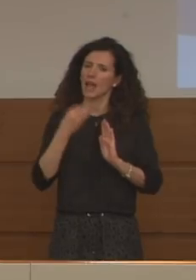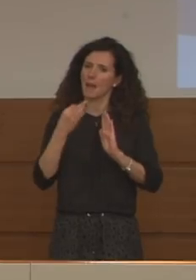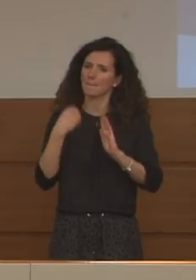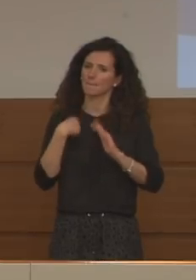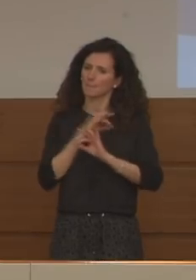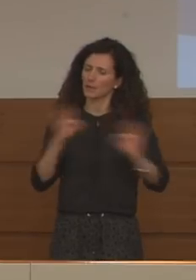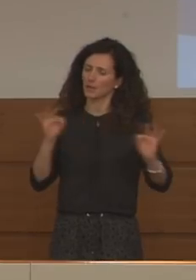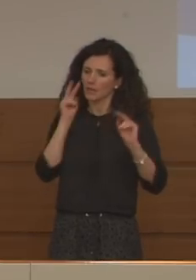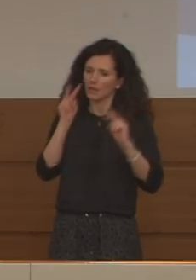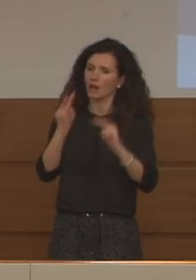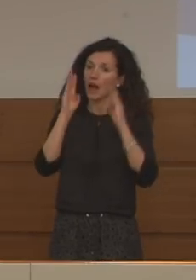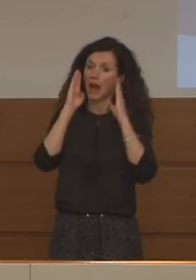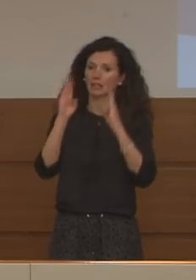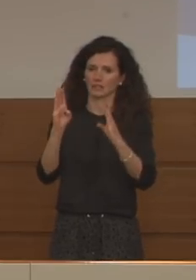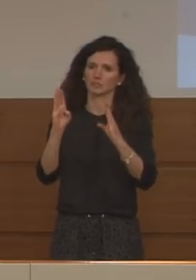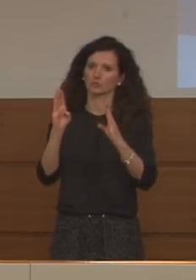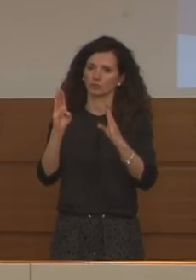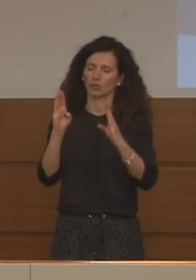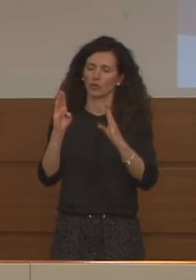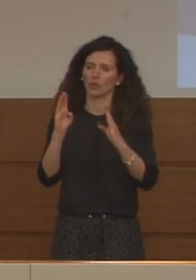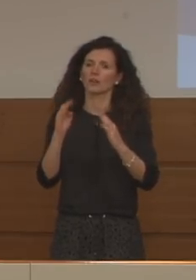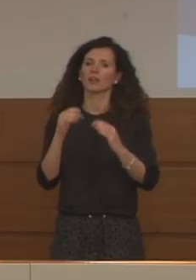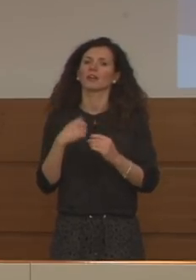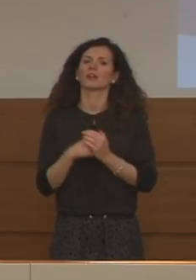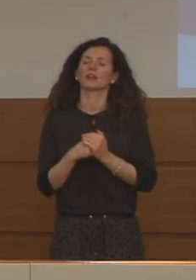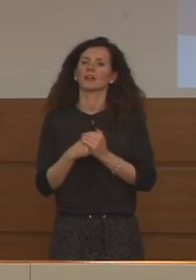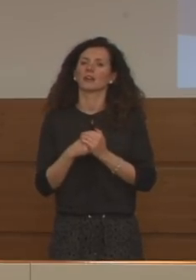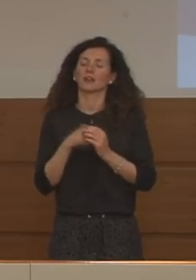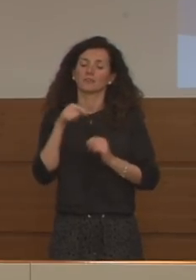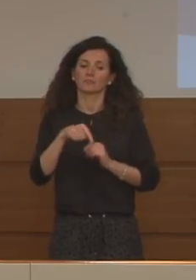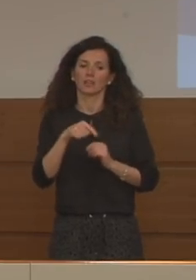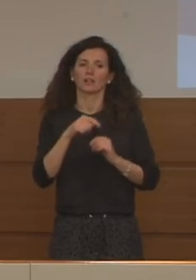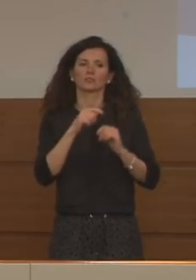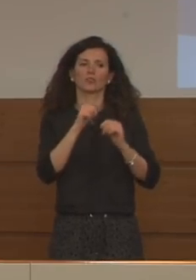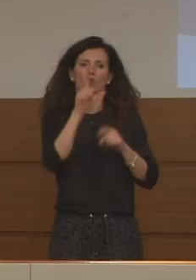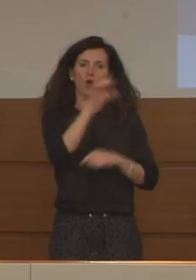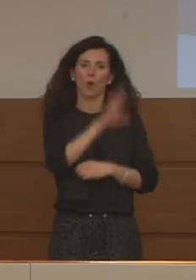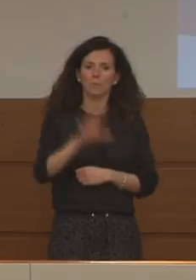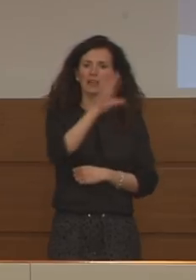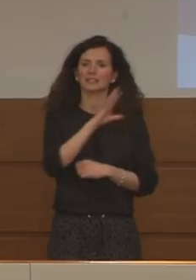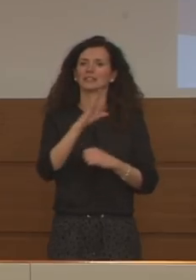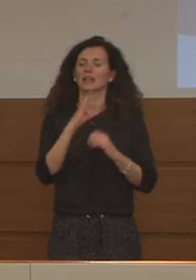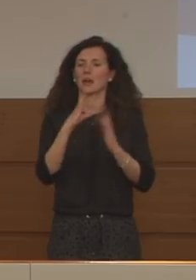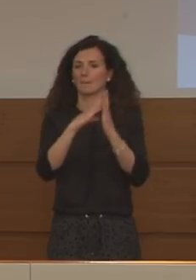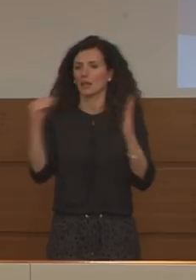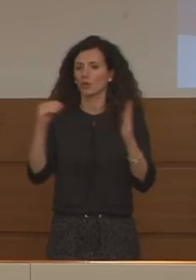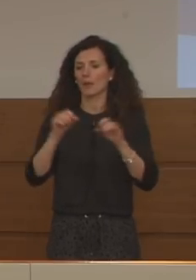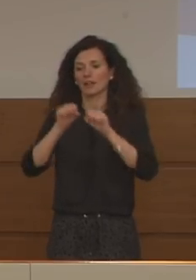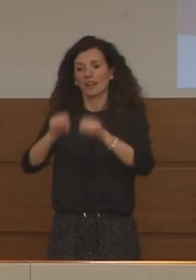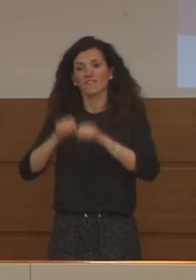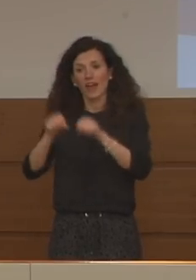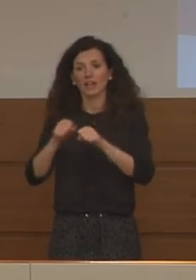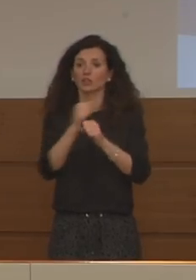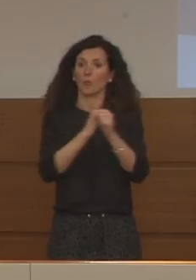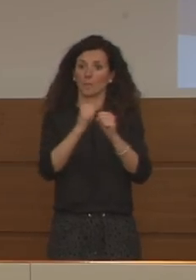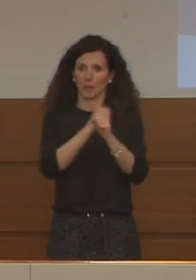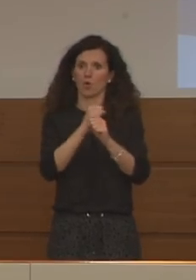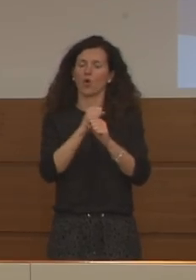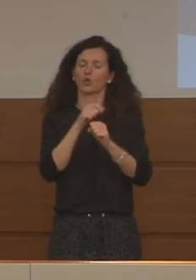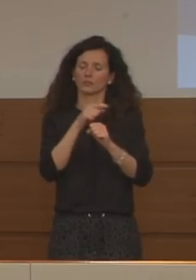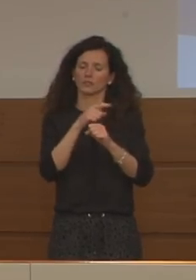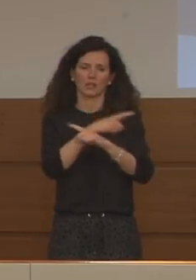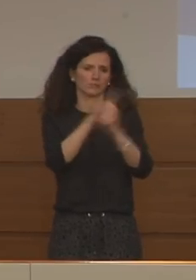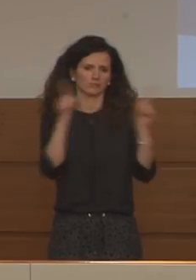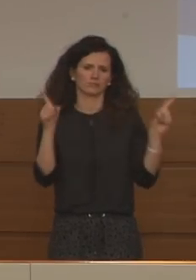il grande contributo è soprattutto lombardo, Emilia-Romagna, Veneto, Piemonte ma il